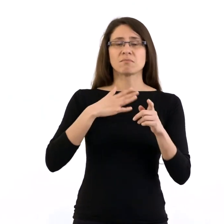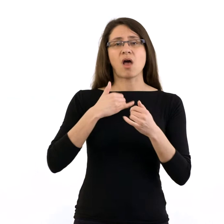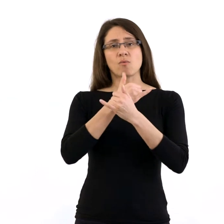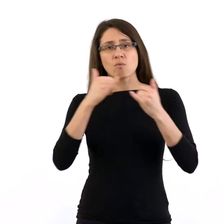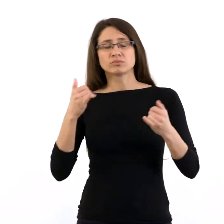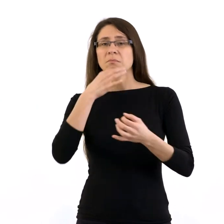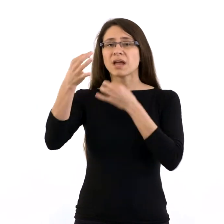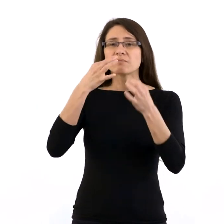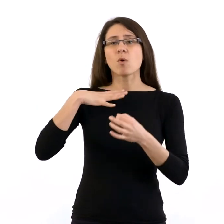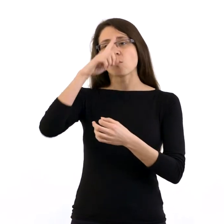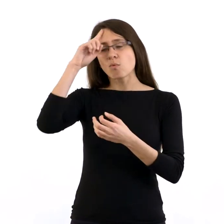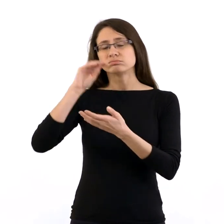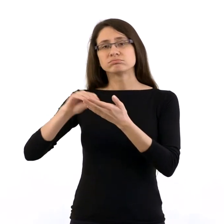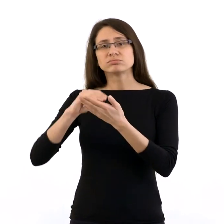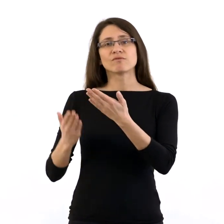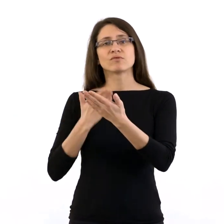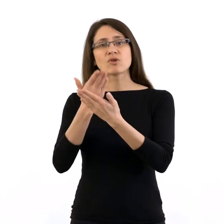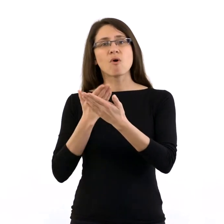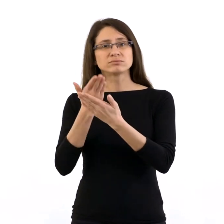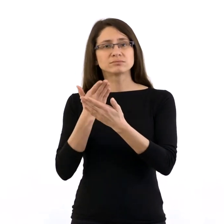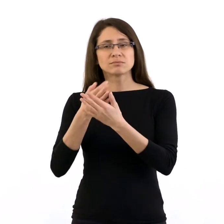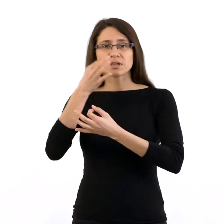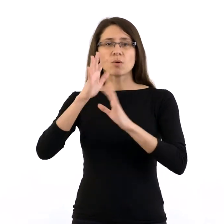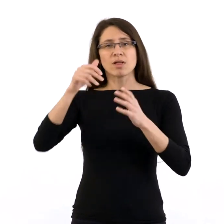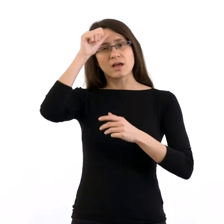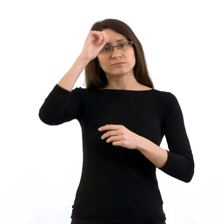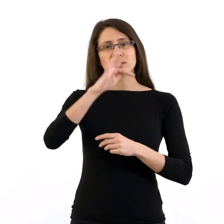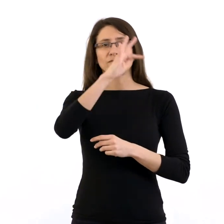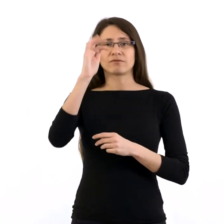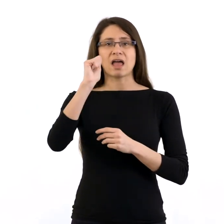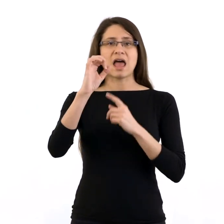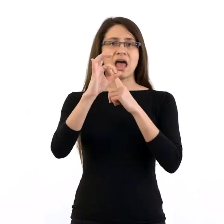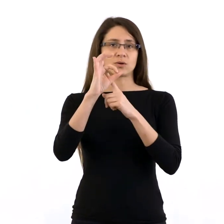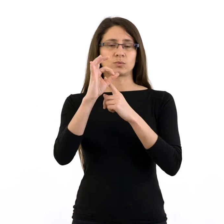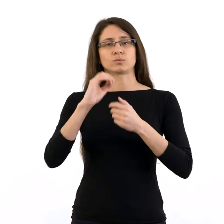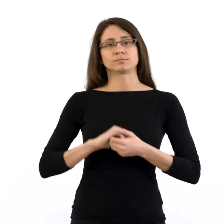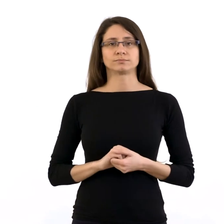oraz zbiory pytań najczęściej zadawanych przez osoby piszące wnioski – tzw. FAQ.